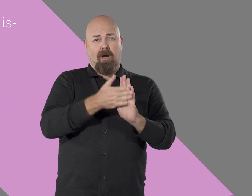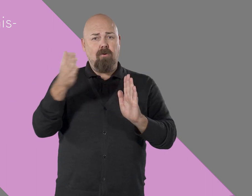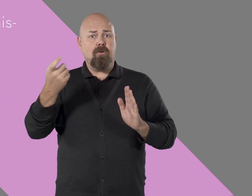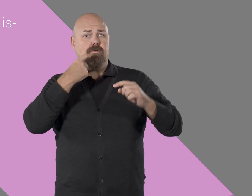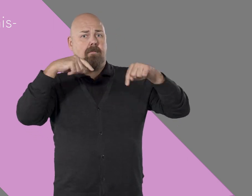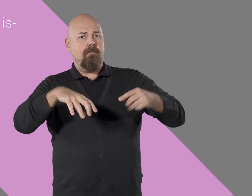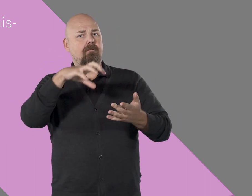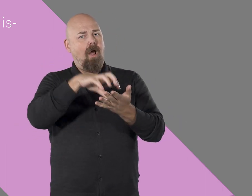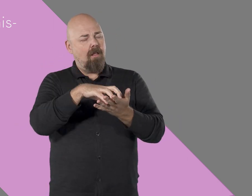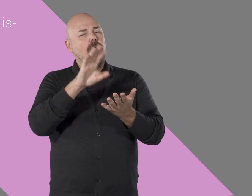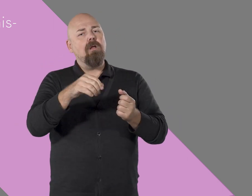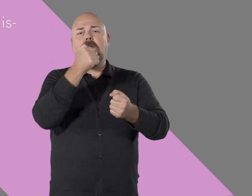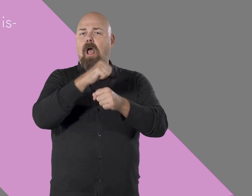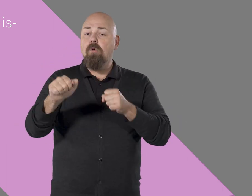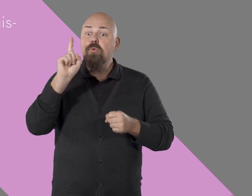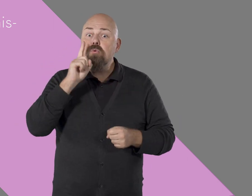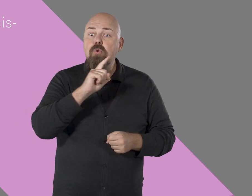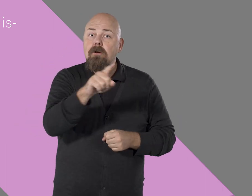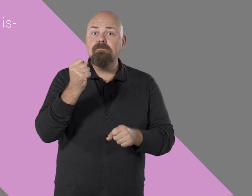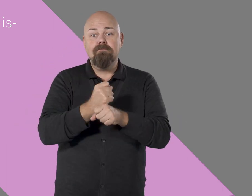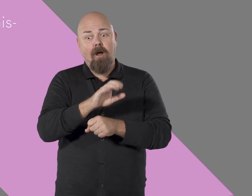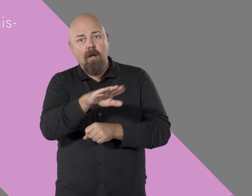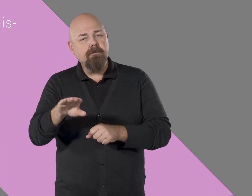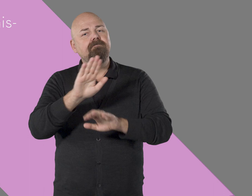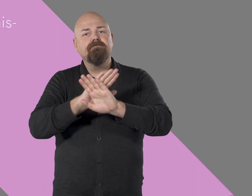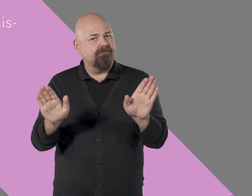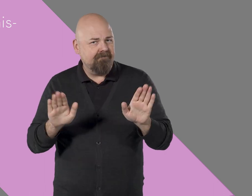jolloin Suomen valtio oli kieltänyt kuuroilta lastenteon.